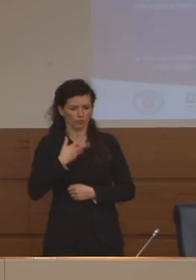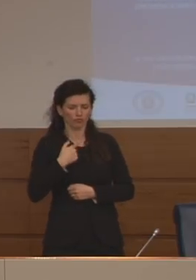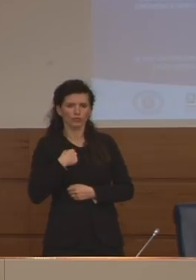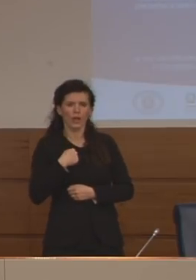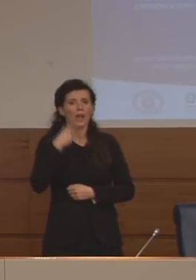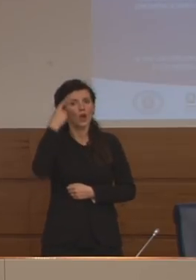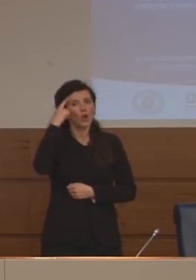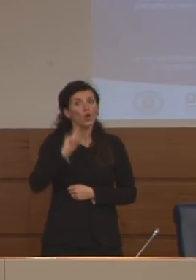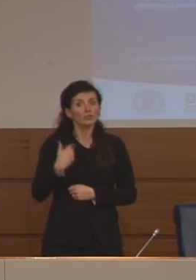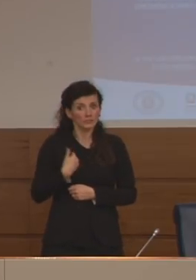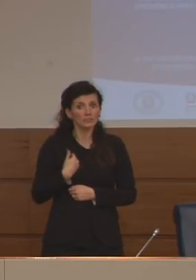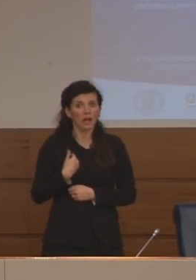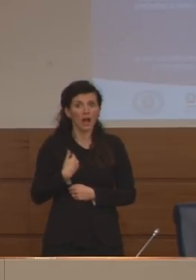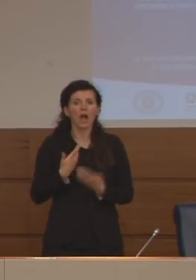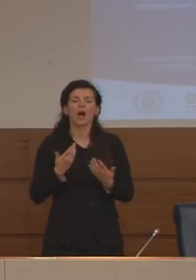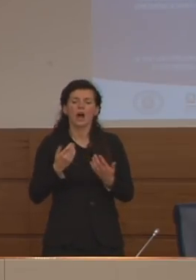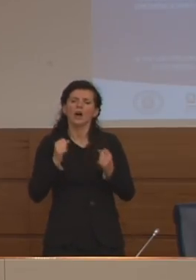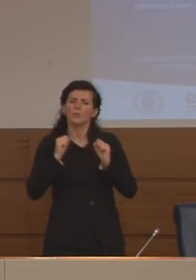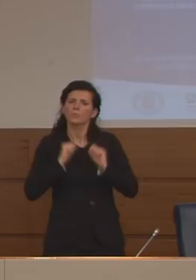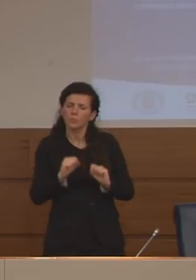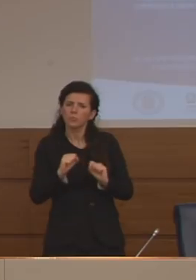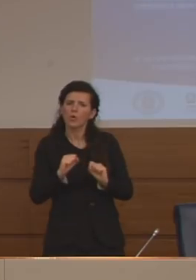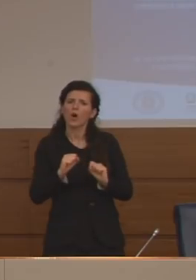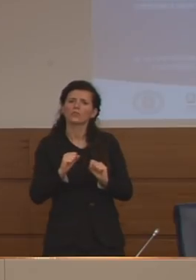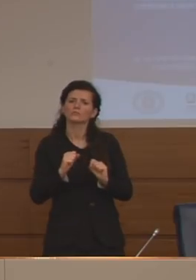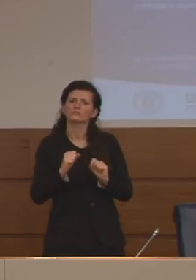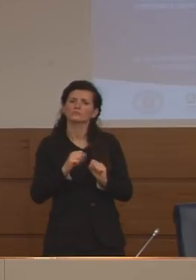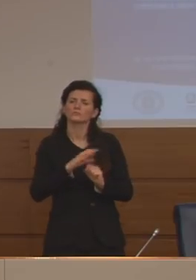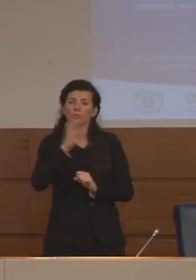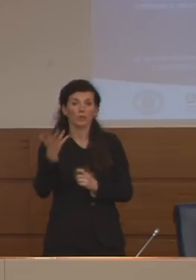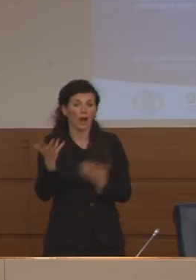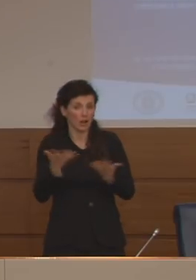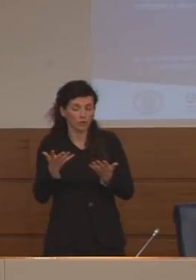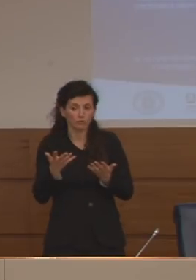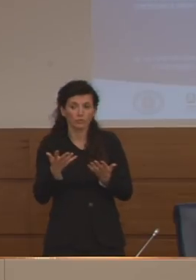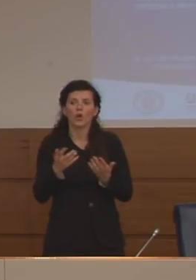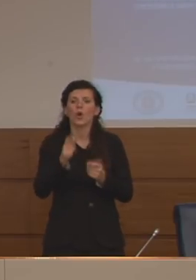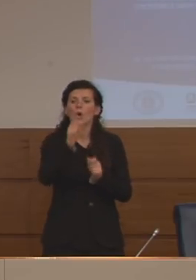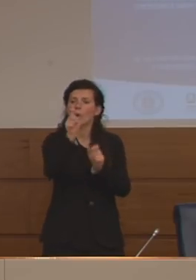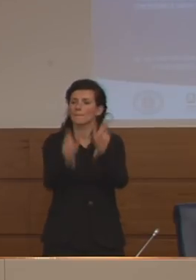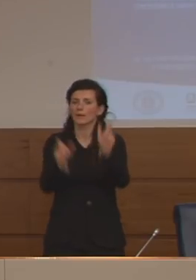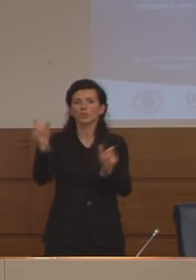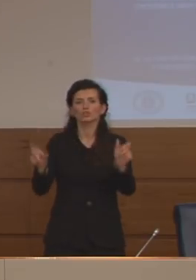ad altre persone che invece possano veicolare delle loro patologie.